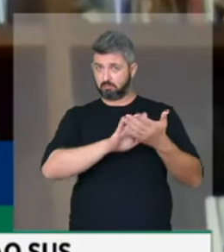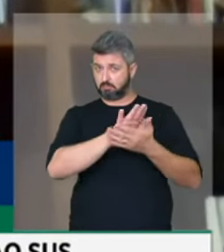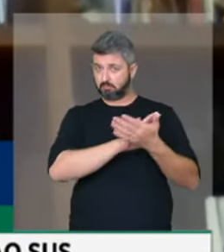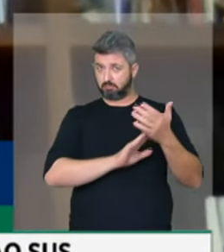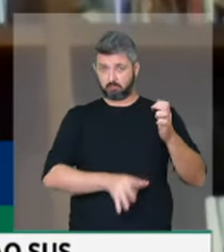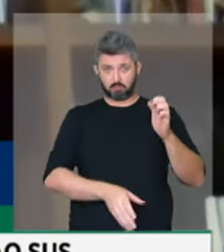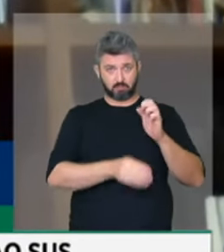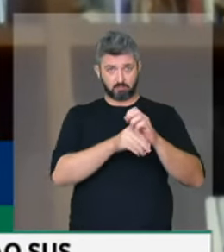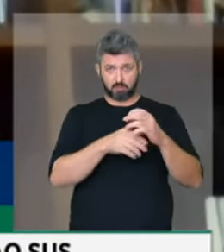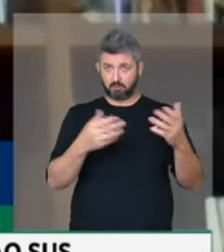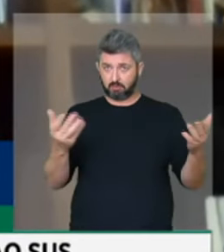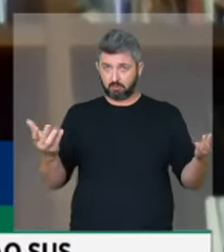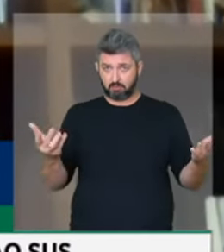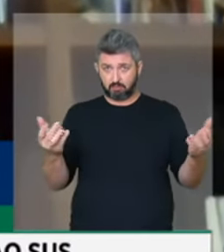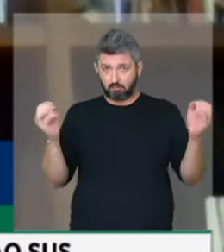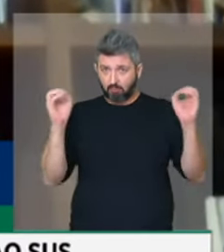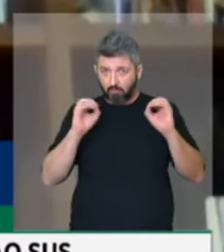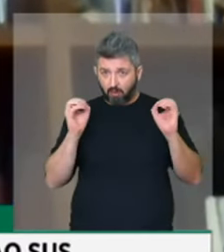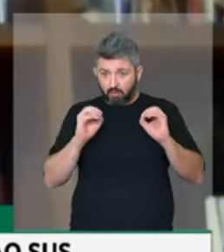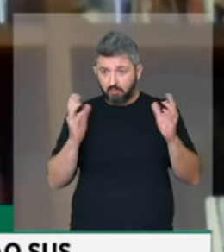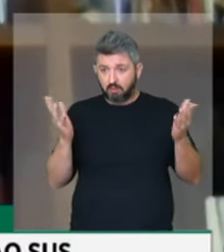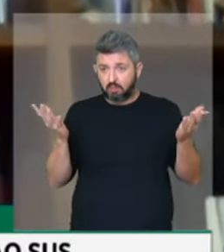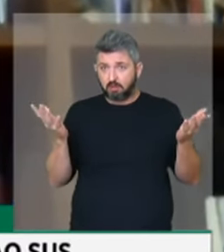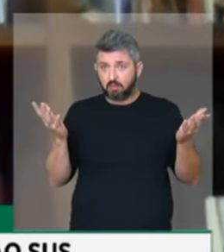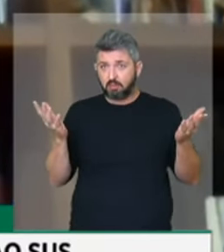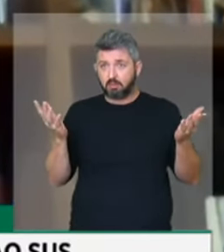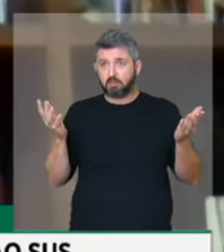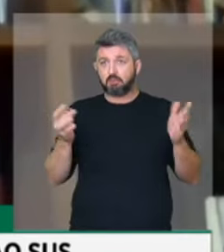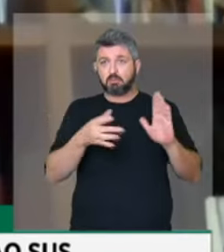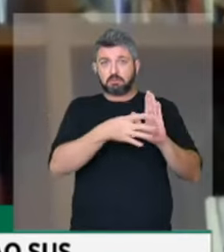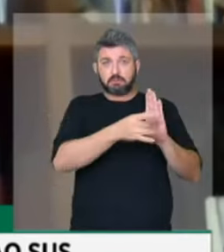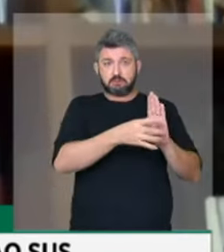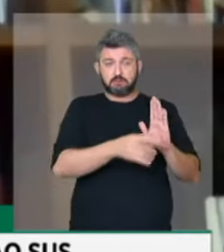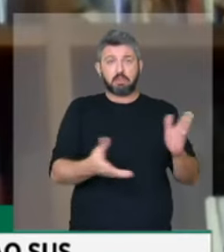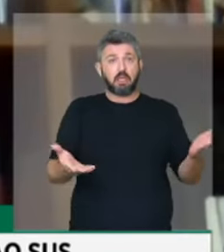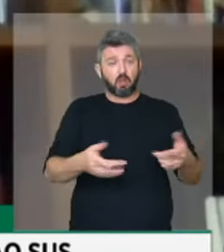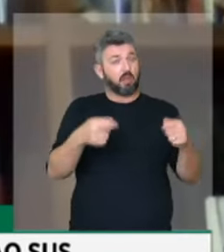NENHUMA, ENTÃO O DESTAQUES SÃO NECESSÁRIOS. EU QUERO DIZER QUE NÓS ESTAMOS EM SITUAÇÃO DE CALAMIDADE PÚ